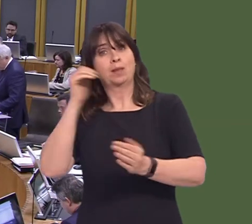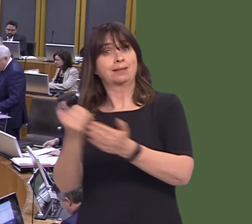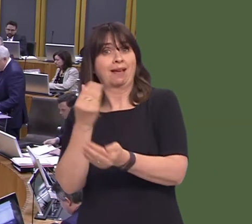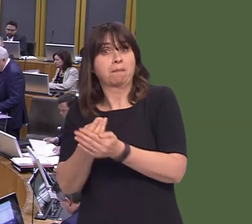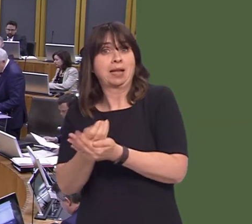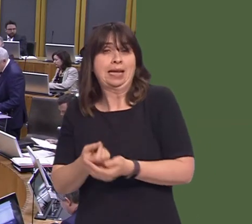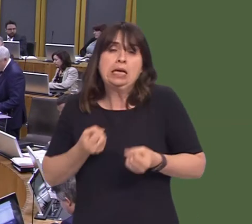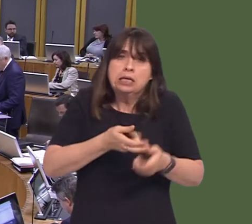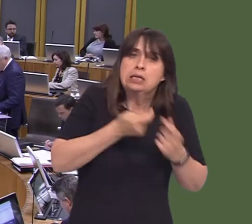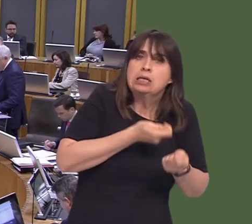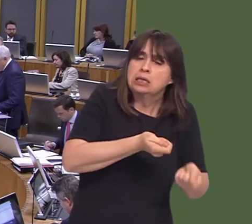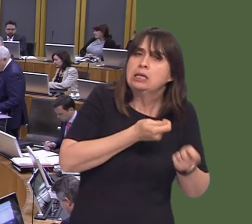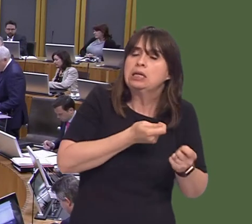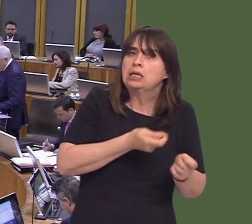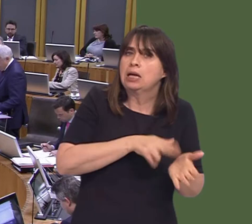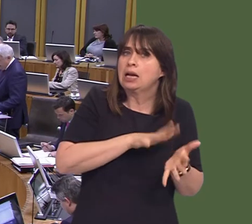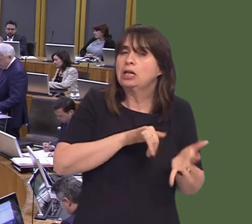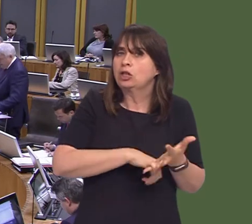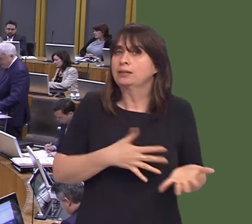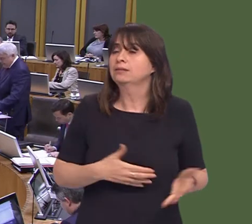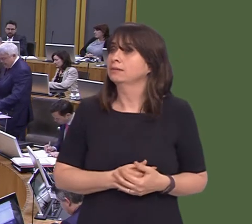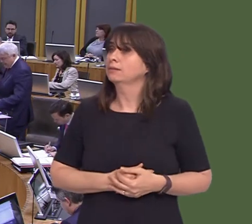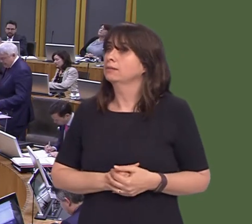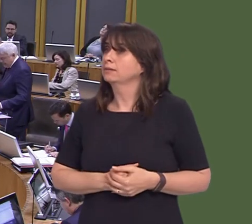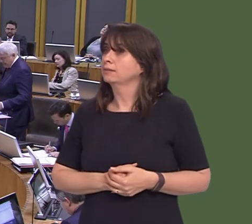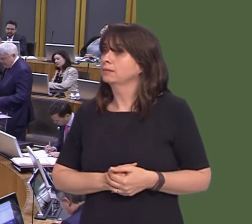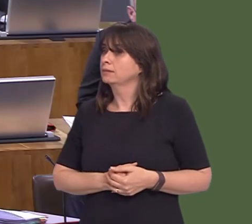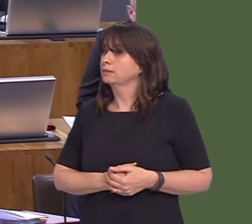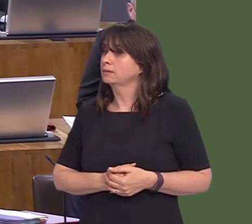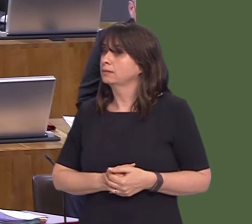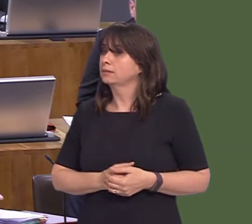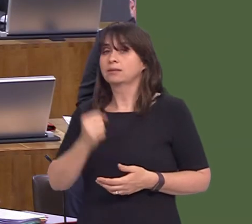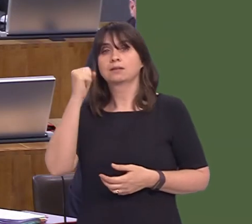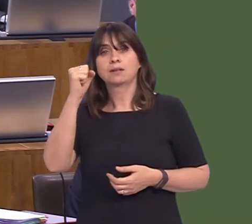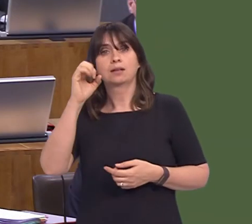ffaith bod 10 y cant, fel y dywedodd e, o wariant yn mynd ar ddiabetes. Rym ni'n gwybod